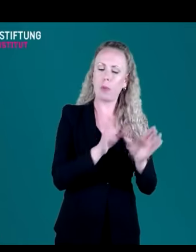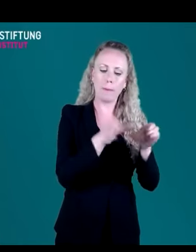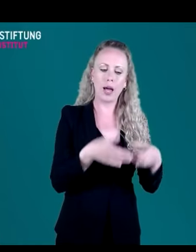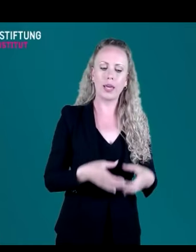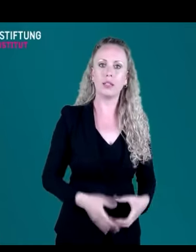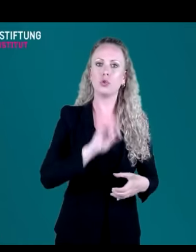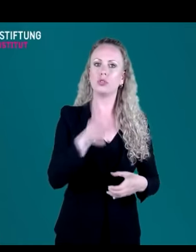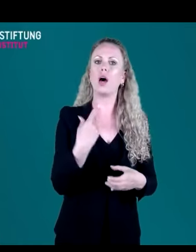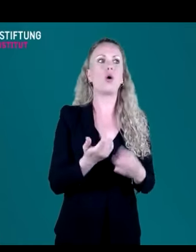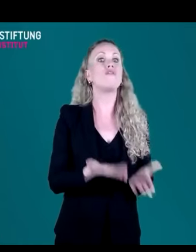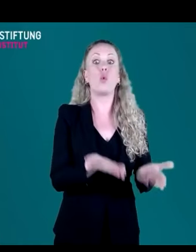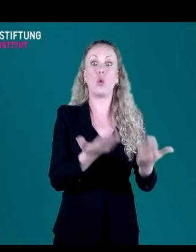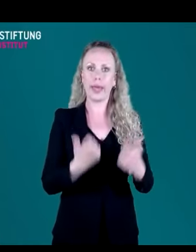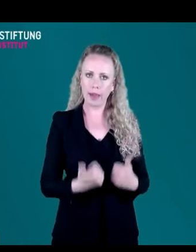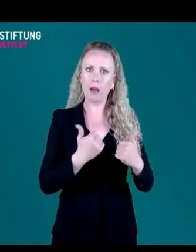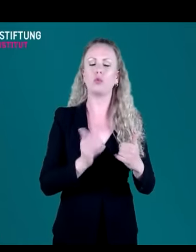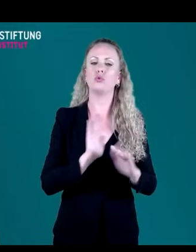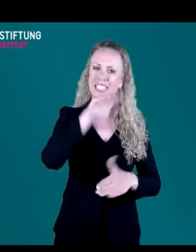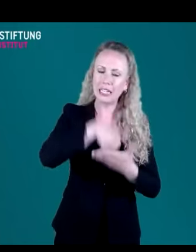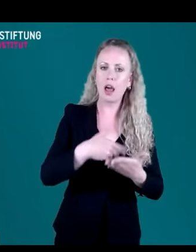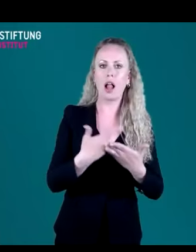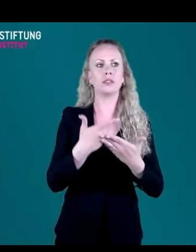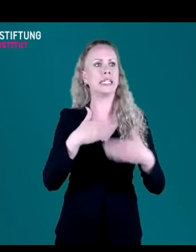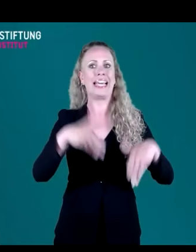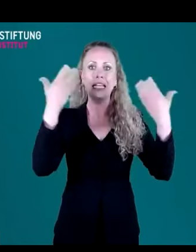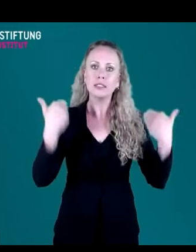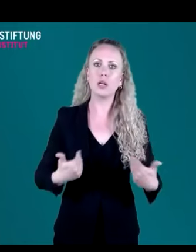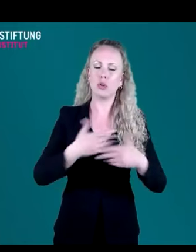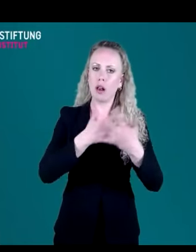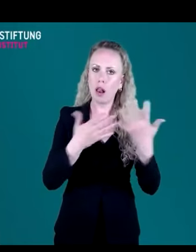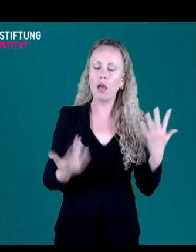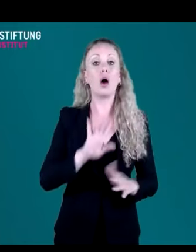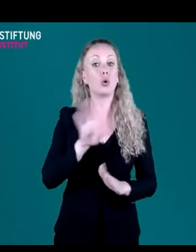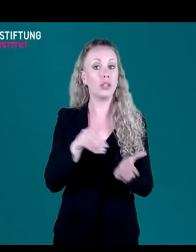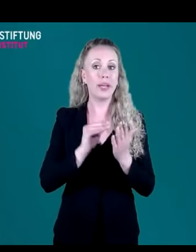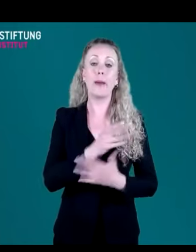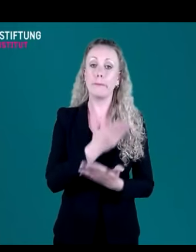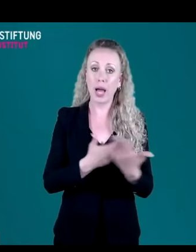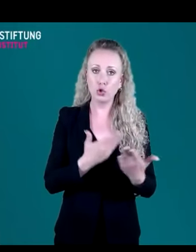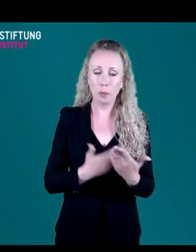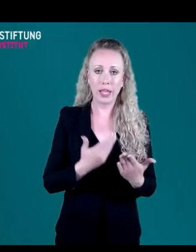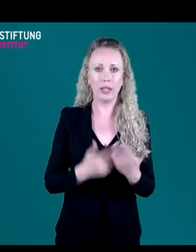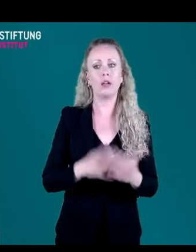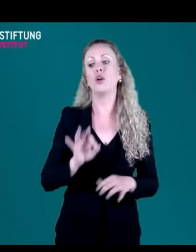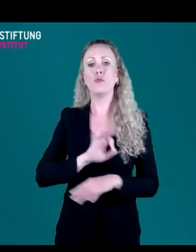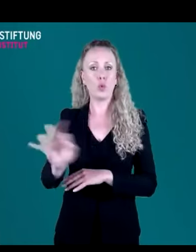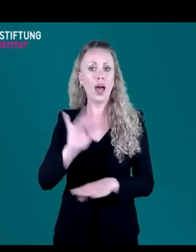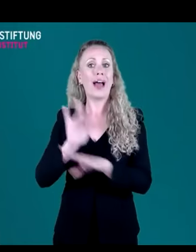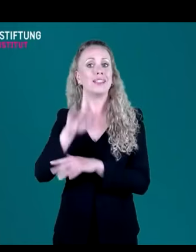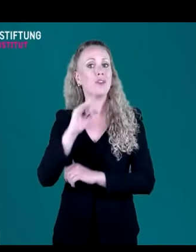Zudem verdeutlicht es mit Beispielzitaten, in welcher Form die Narrative von antifeministischen Akteur*innen verwendet werden.